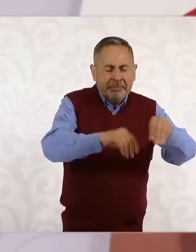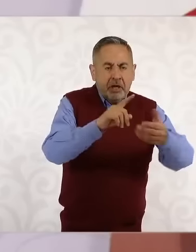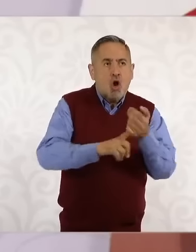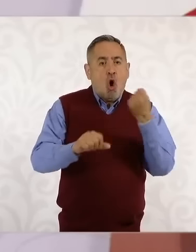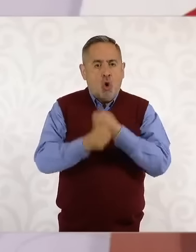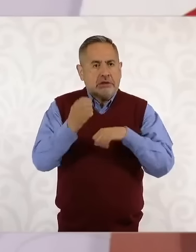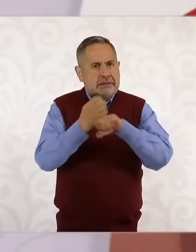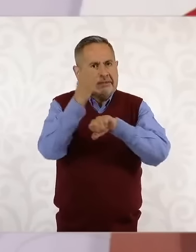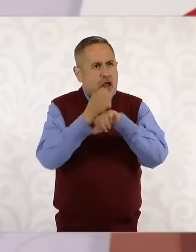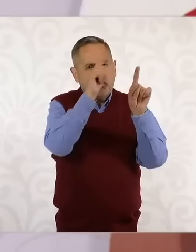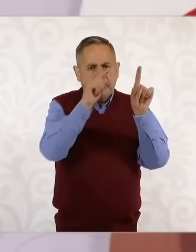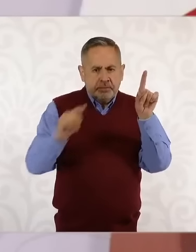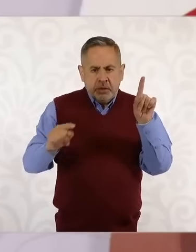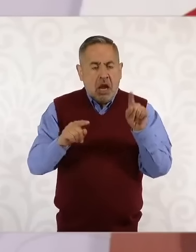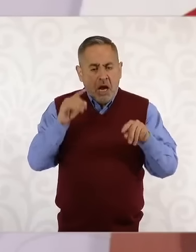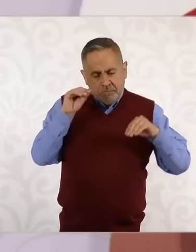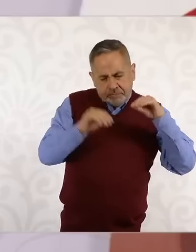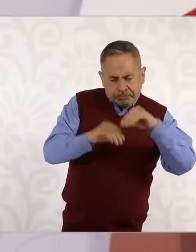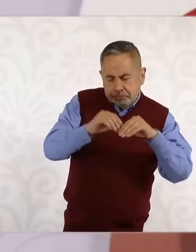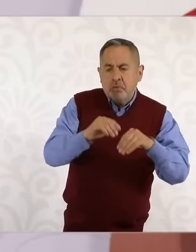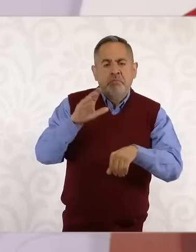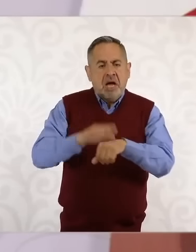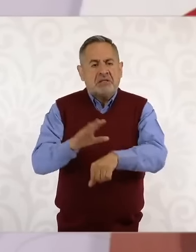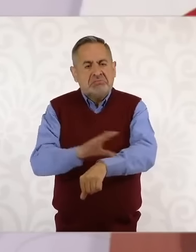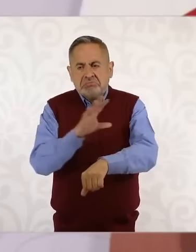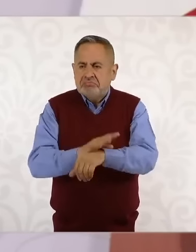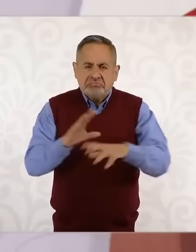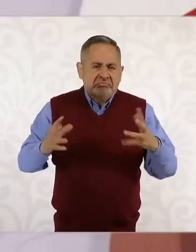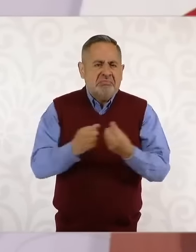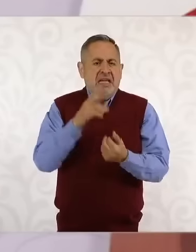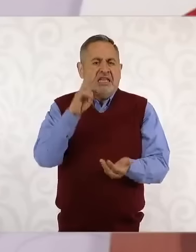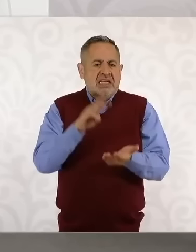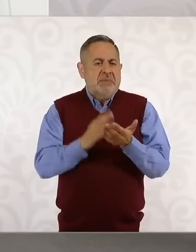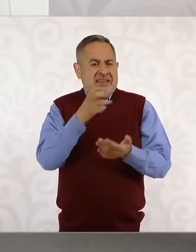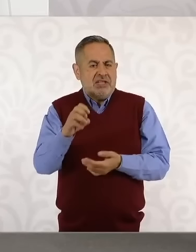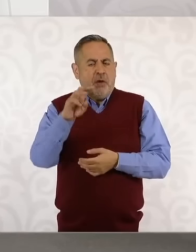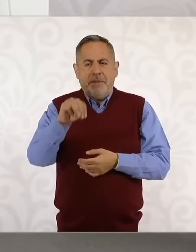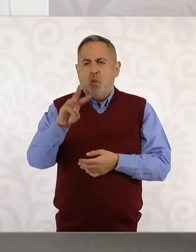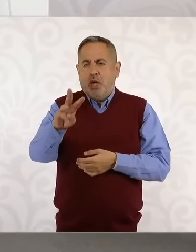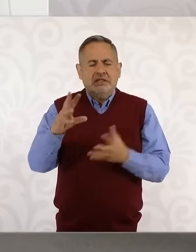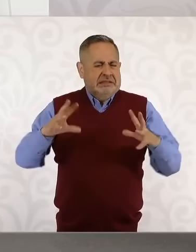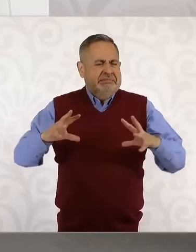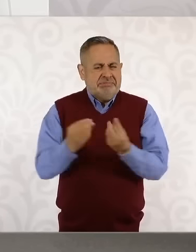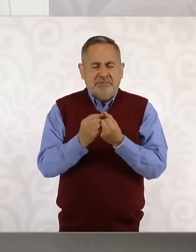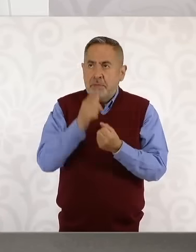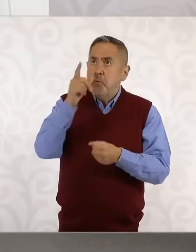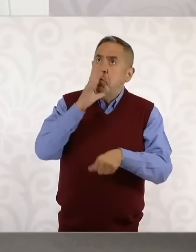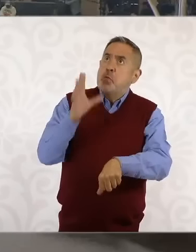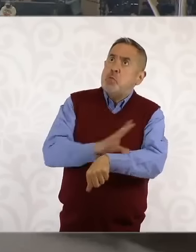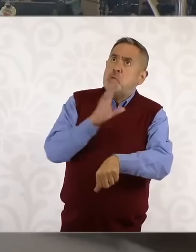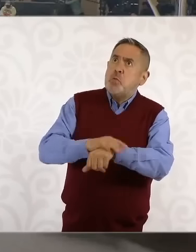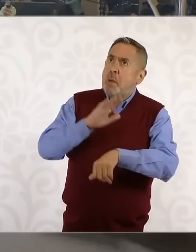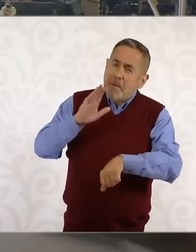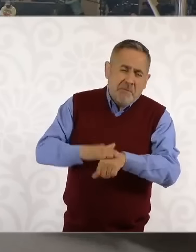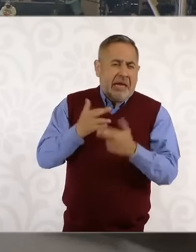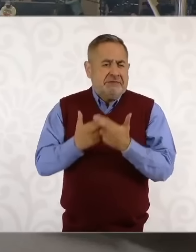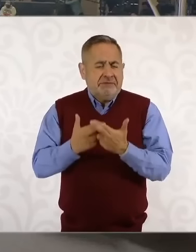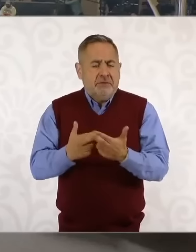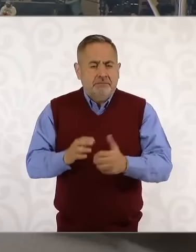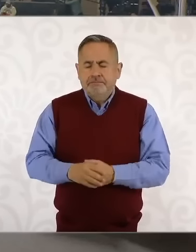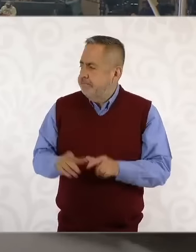y van a inyectar una capacidad adicional de 3,320 MW de generación. Es cuánto, presidente.